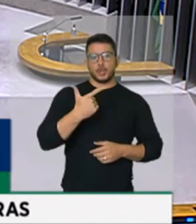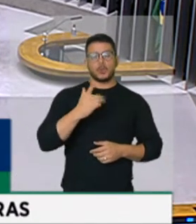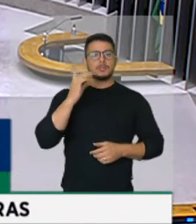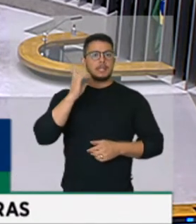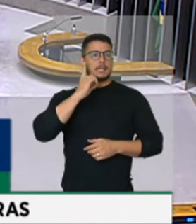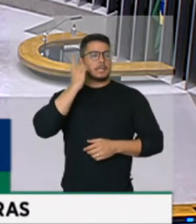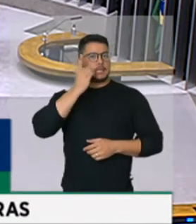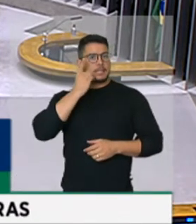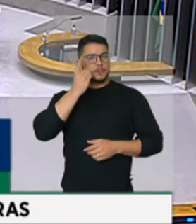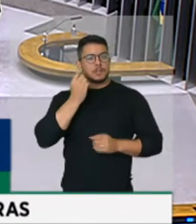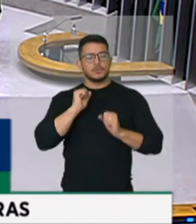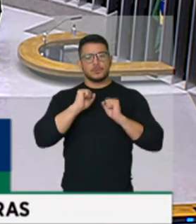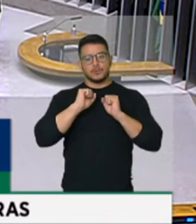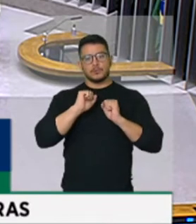DO ENCAMINHAMENTO E DA